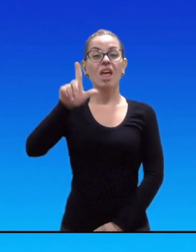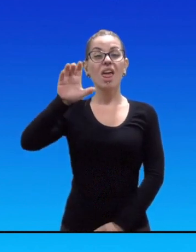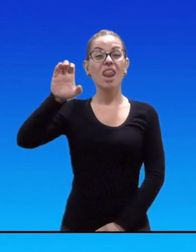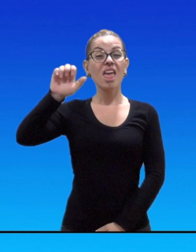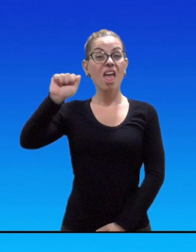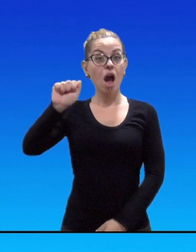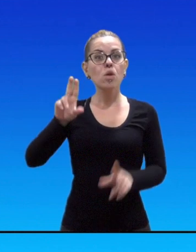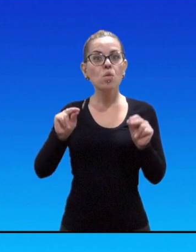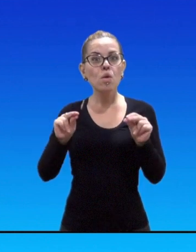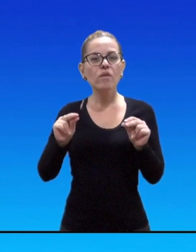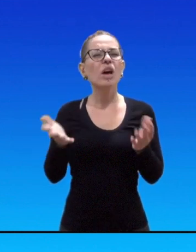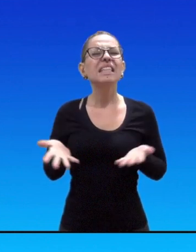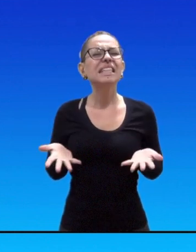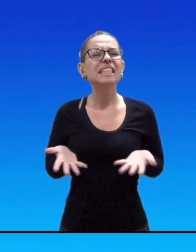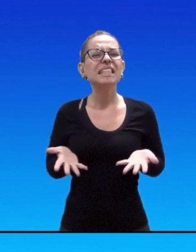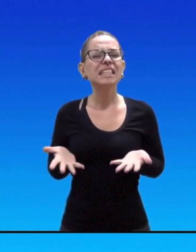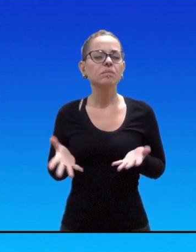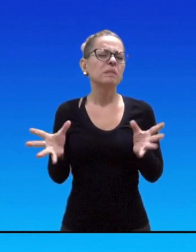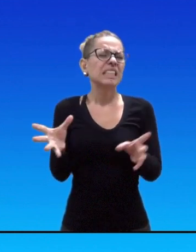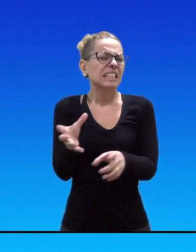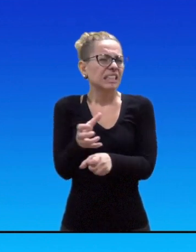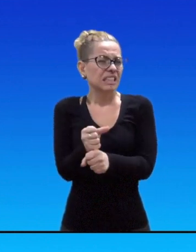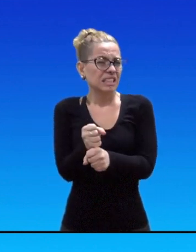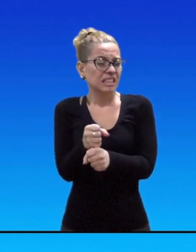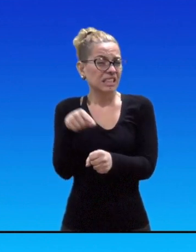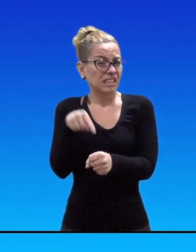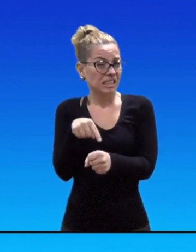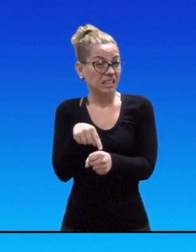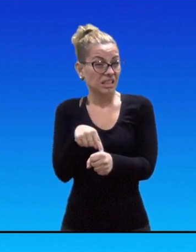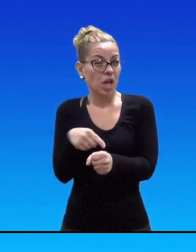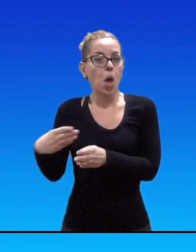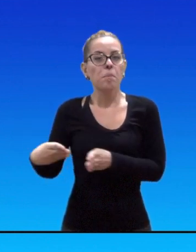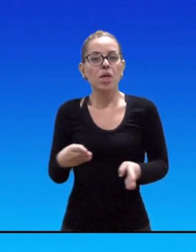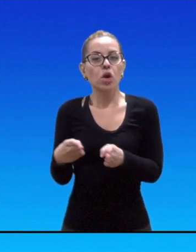Cosa trattano i nuovi LEA? Detto molto in breve, consistono in un percorso